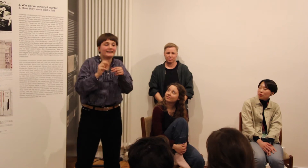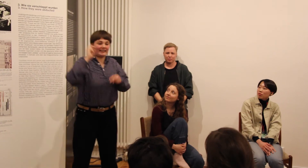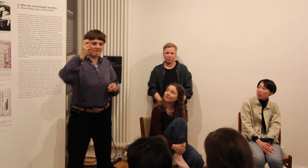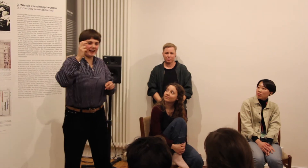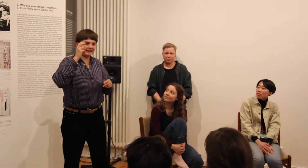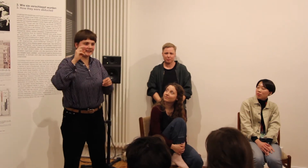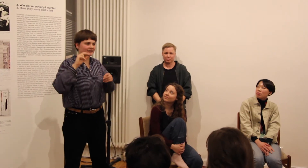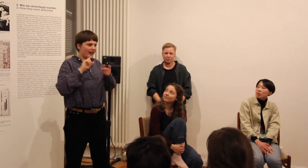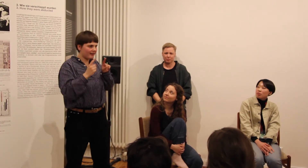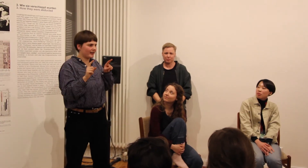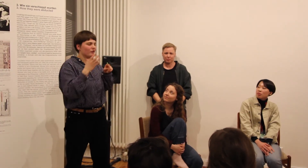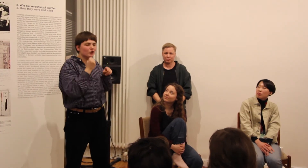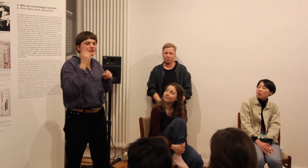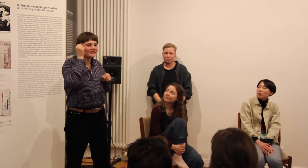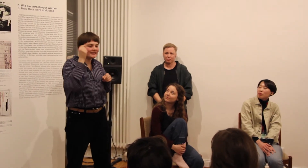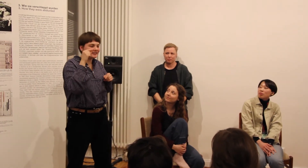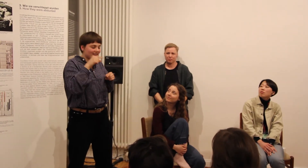Als Kind hast du mache Sachen einfach unbewusst wahrgenommen